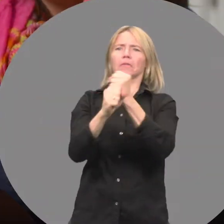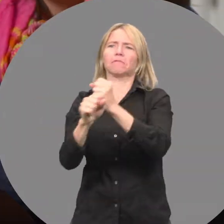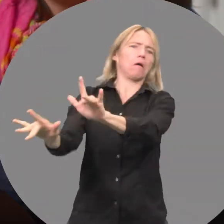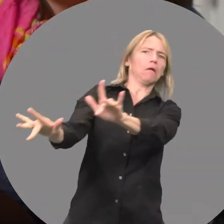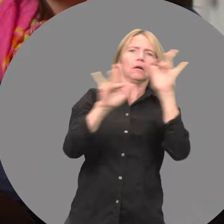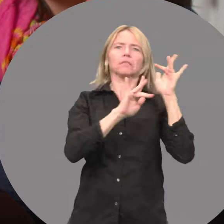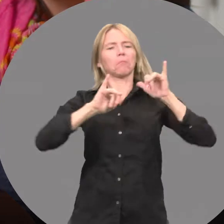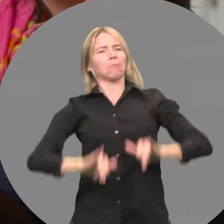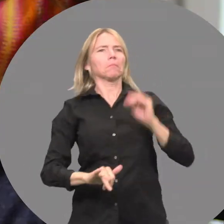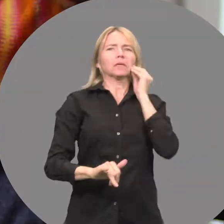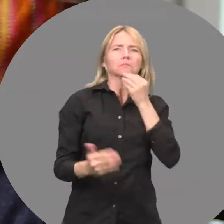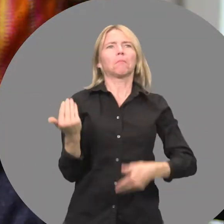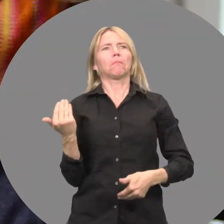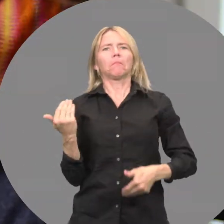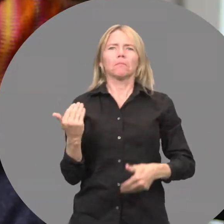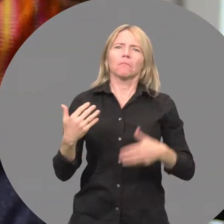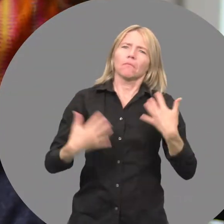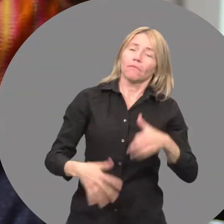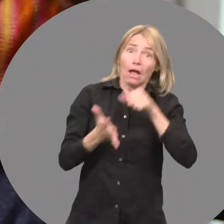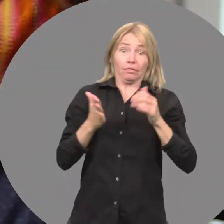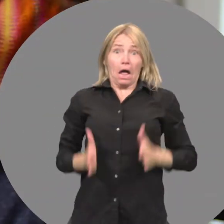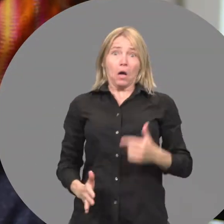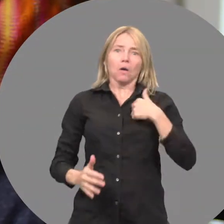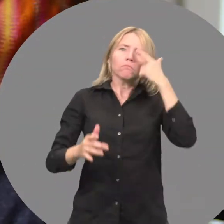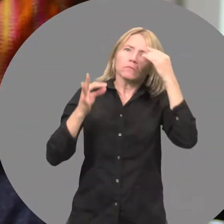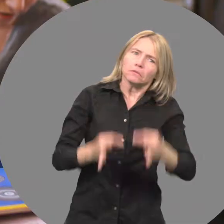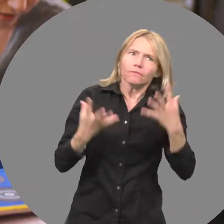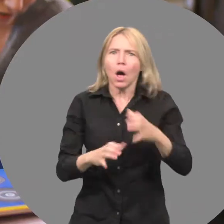Il s'agit définitivement d'un facteur qui a eu une incidence sur notre décision d'avoir des enfants.